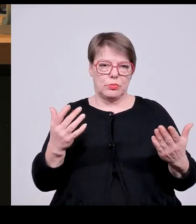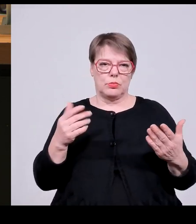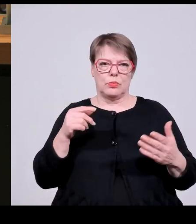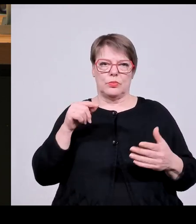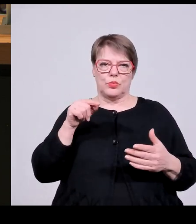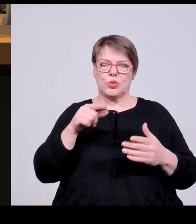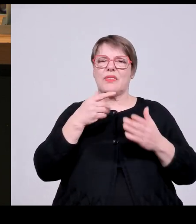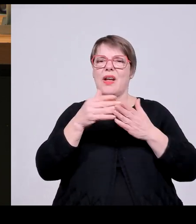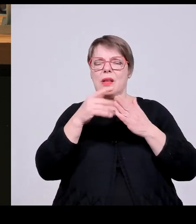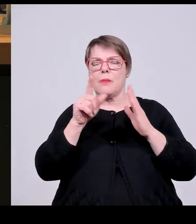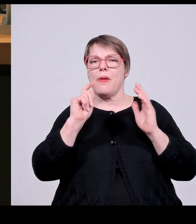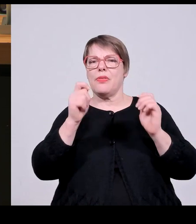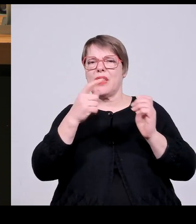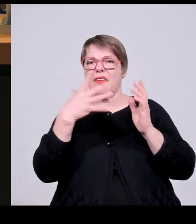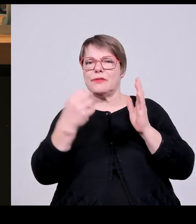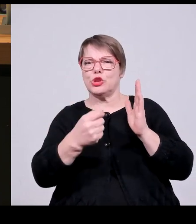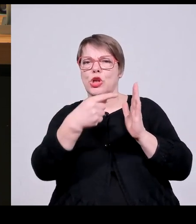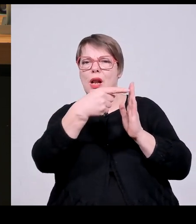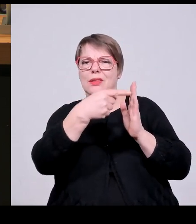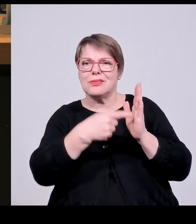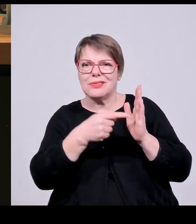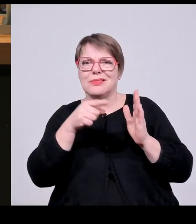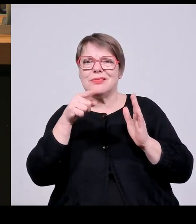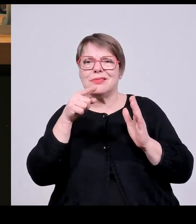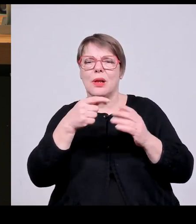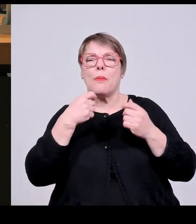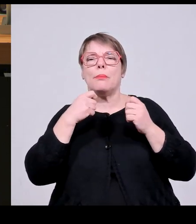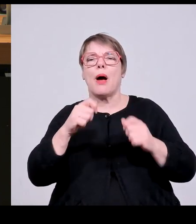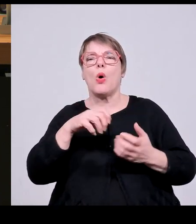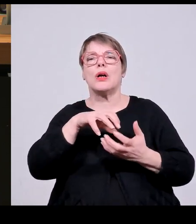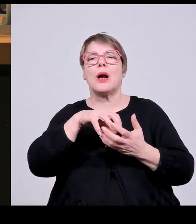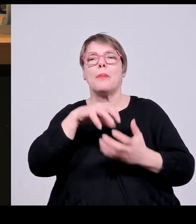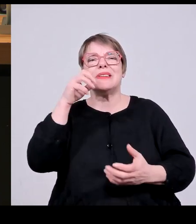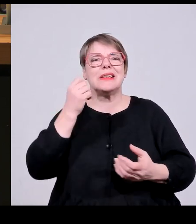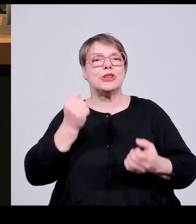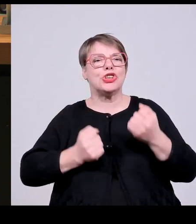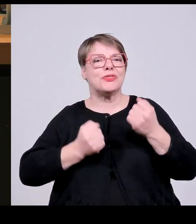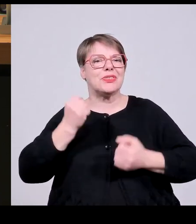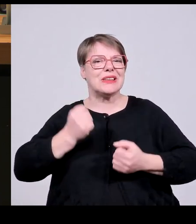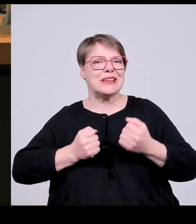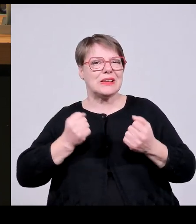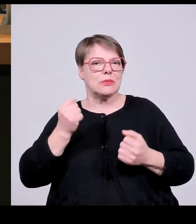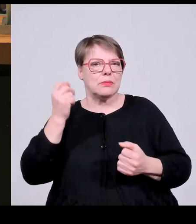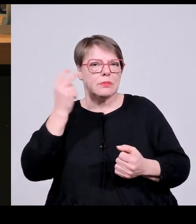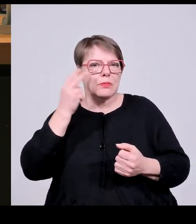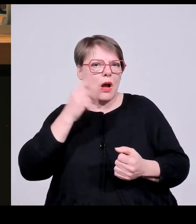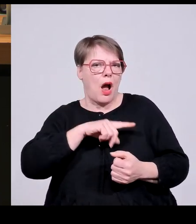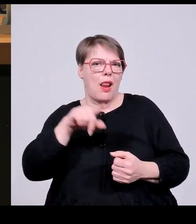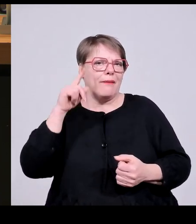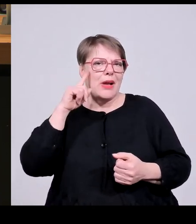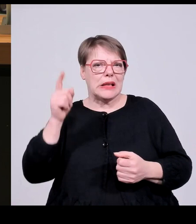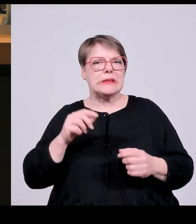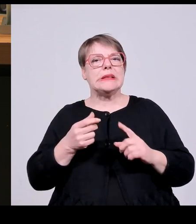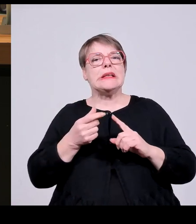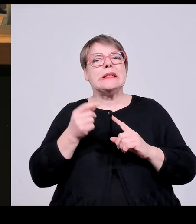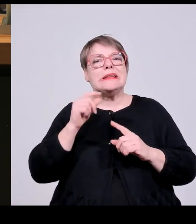All das ist in diesem Jahr, und ich würde mal nennen, ein Jahr von Planung und Beteiligung in diesem Jahr zu absolvieren.